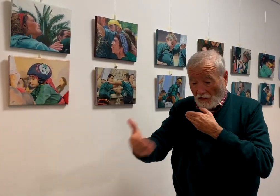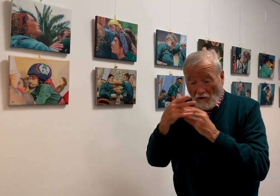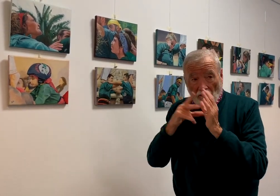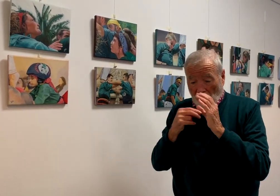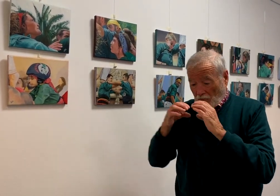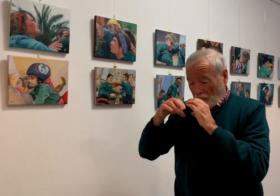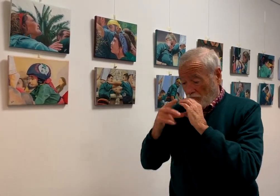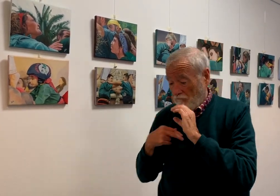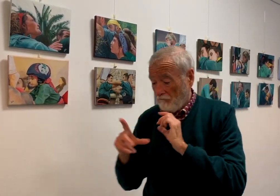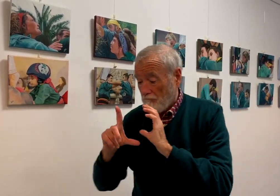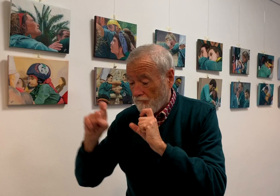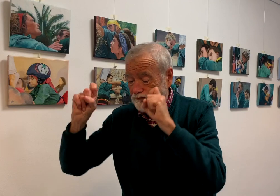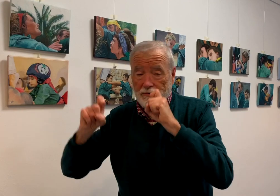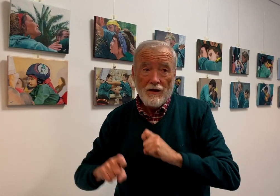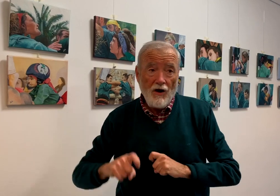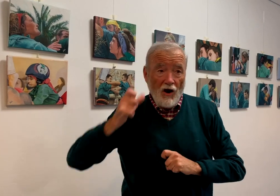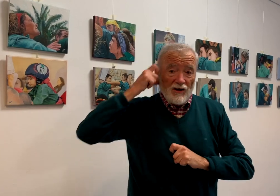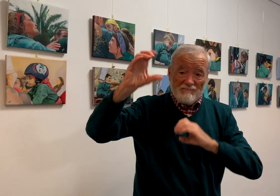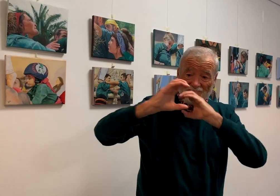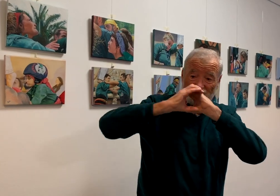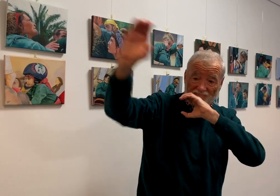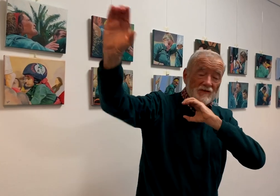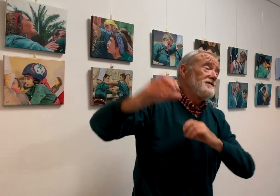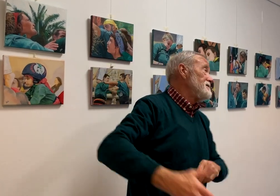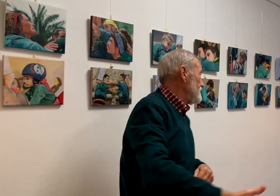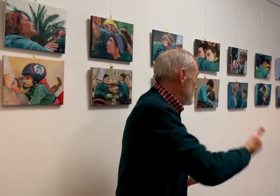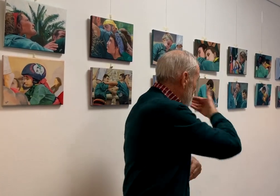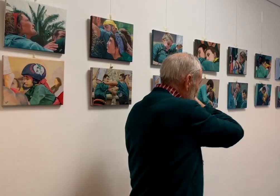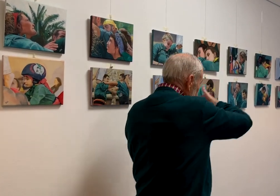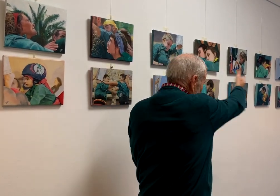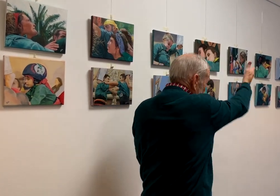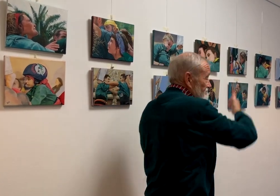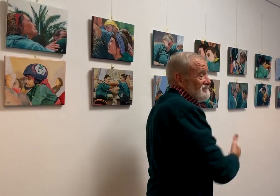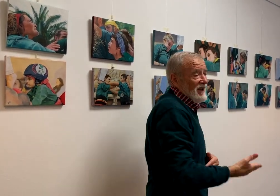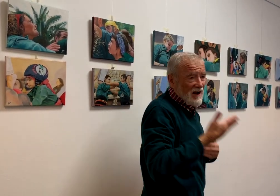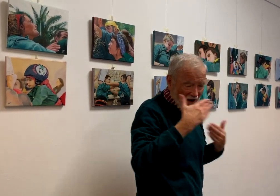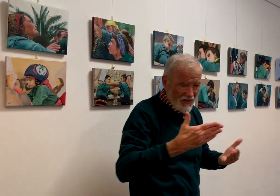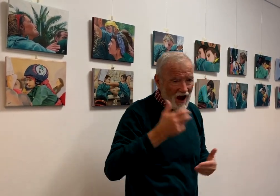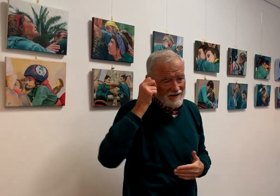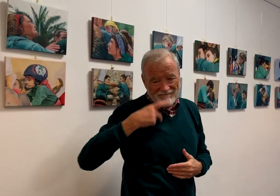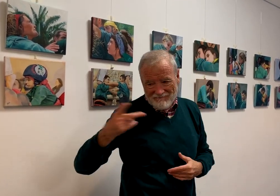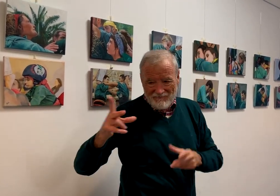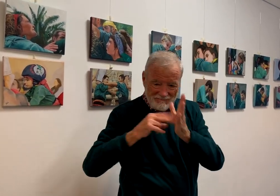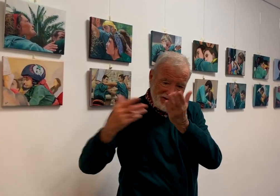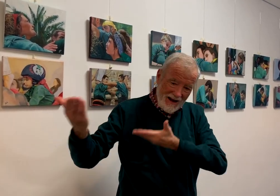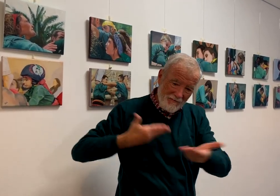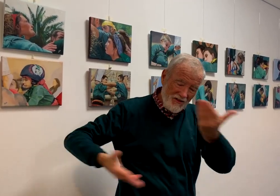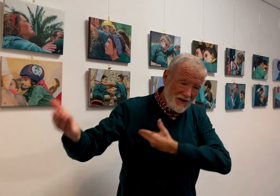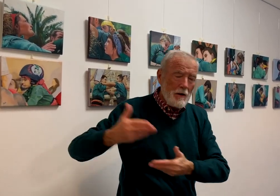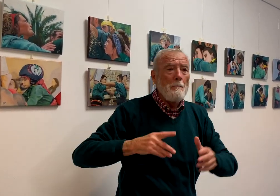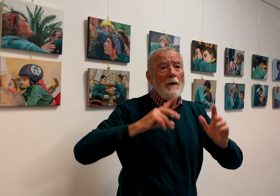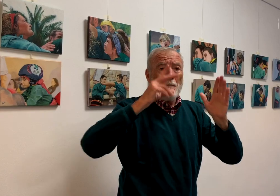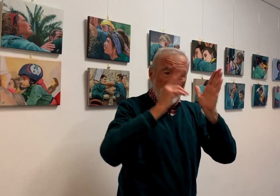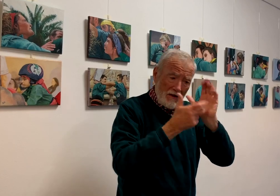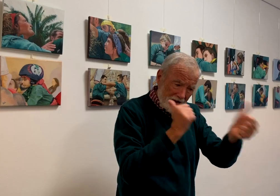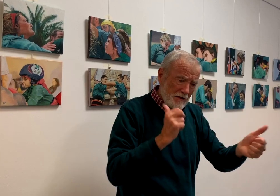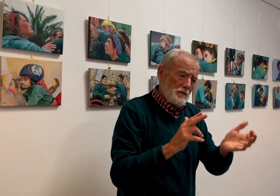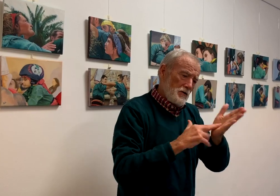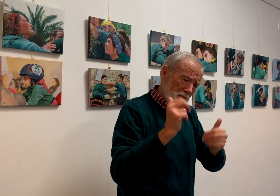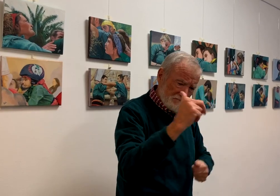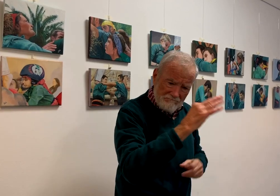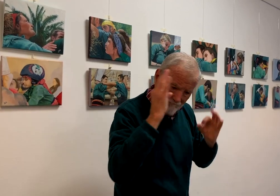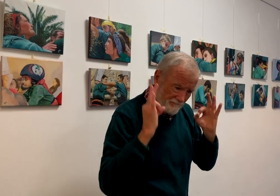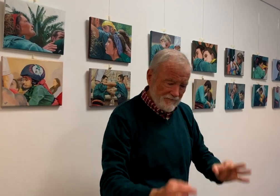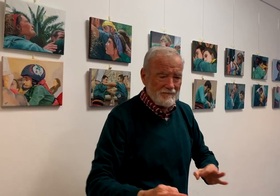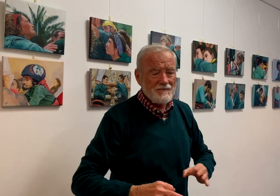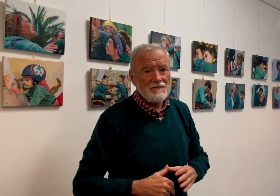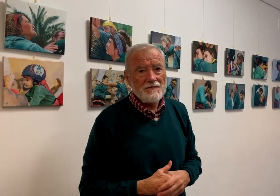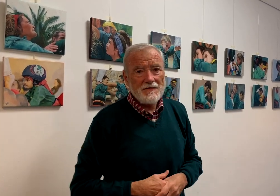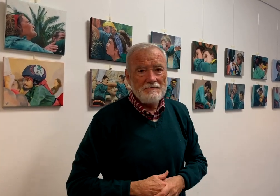hacer fotos de cerca, las fotos con la lente son las otras. Mi amigo y yo colaboramos con las fotos y con los cuadros.